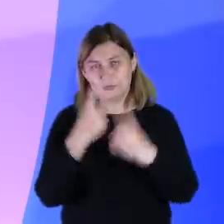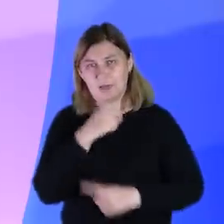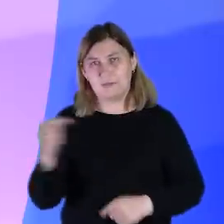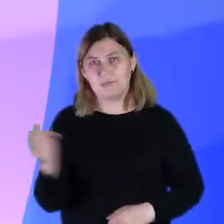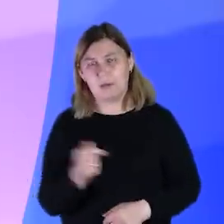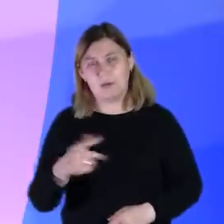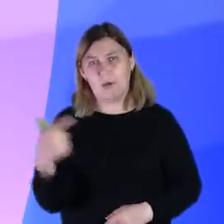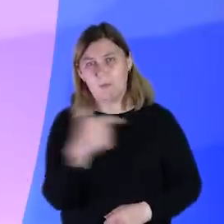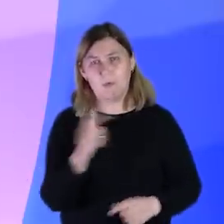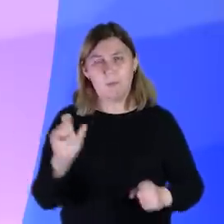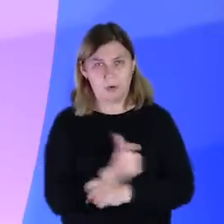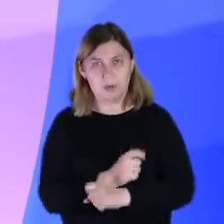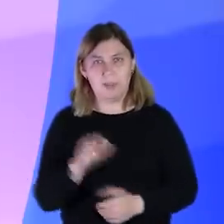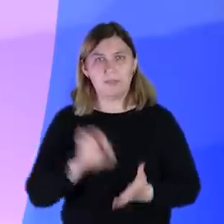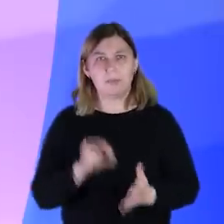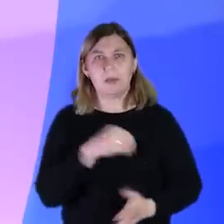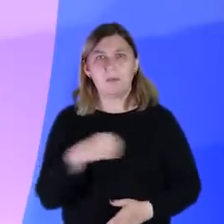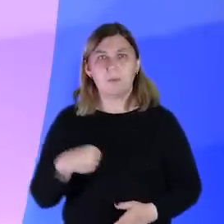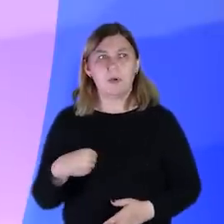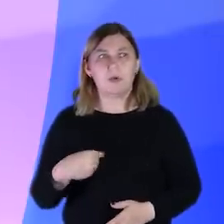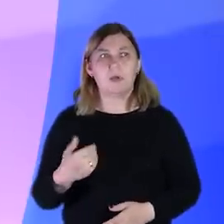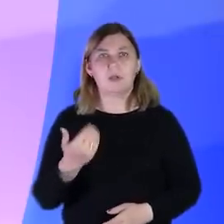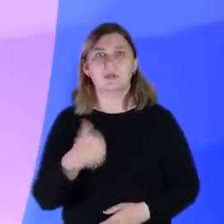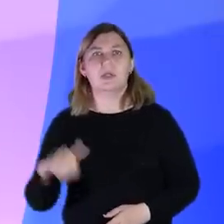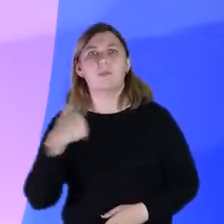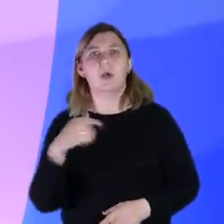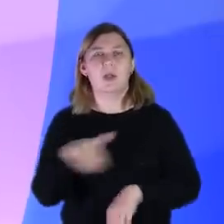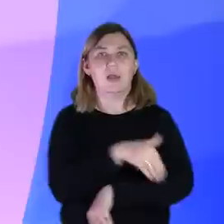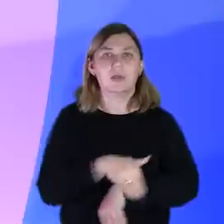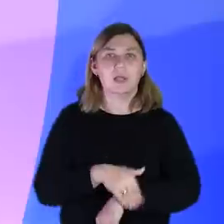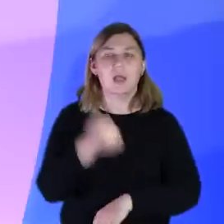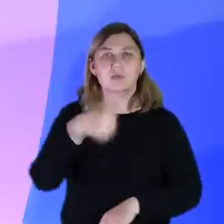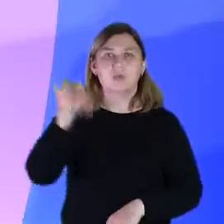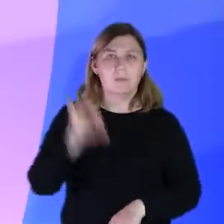Znaczy na pewno Polski... Nie było to, żeby ta granica była stuprocentowo chroniona,